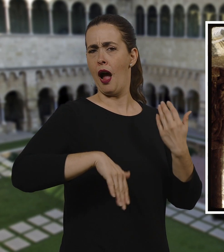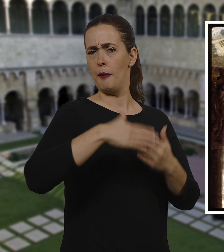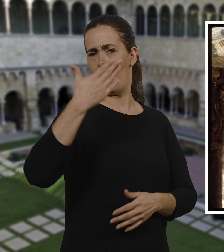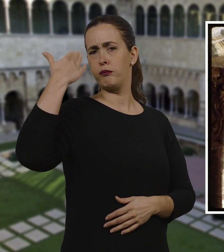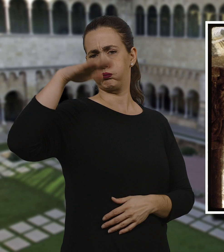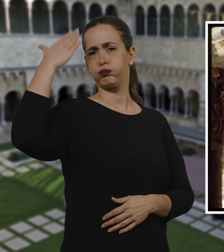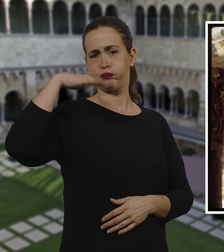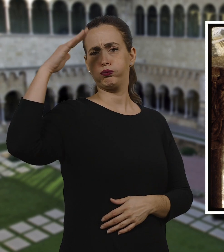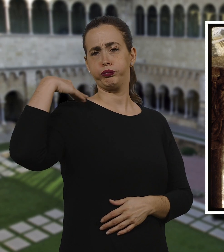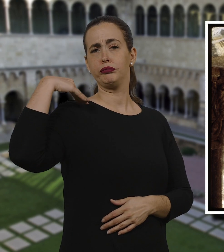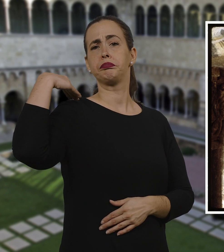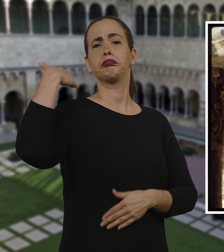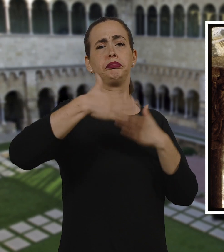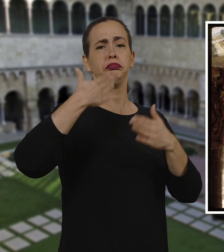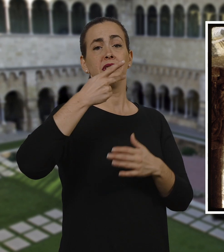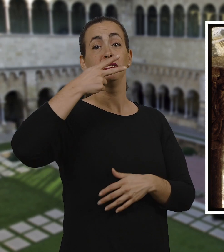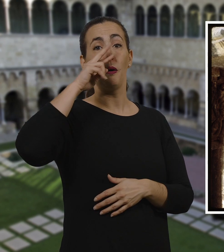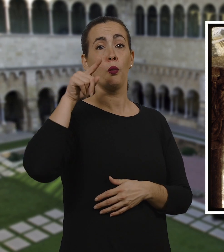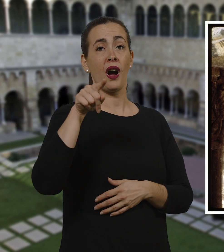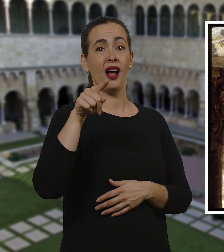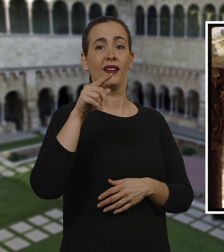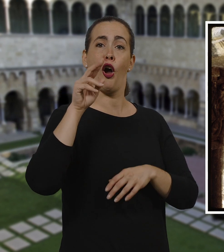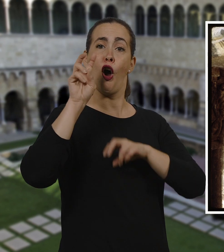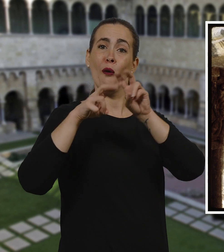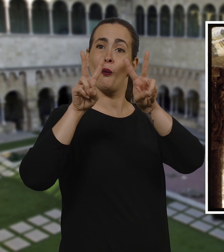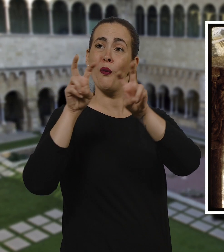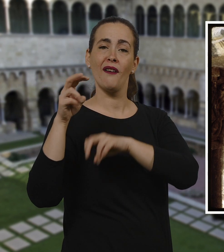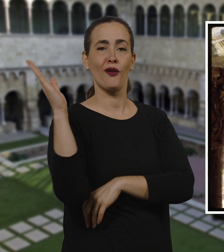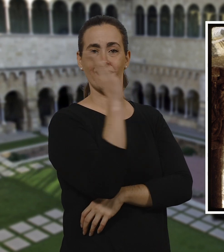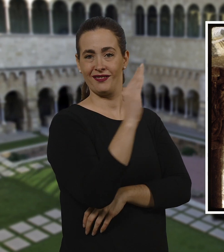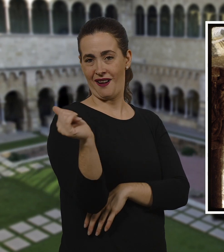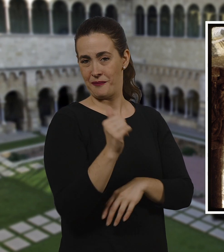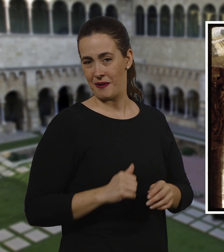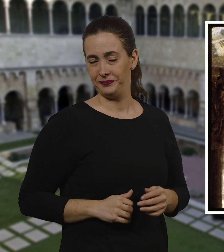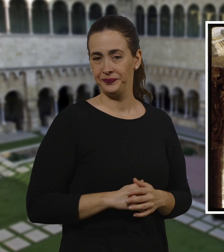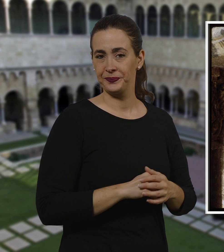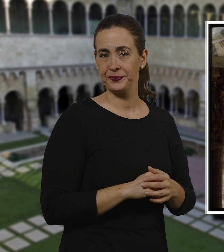començat uns anys abans, és cridat per a la nova obra de Sant Cugat.